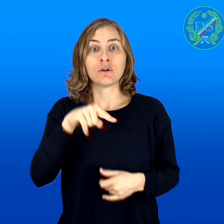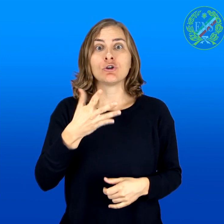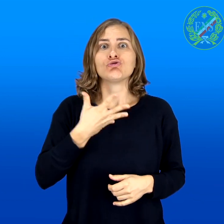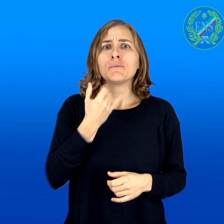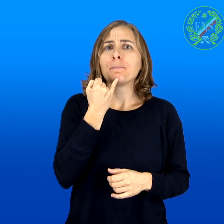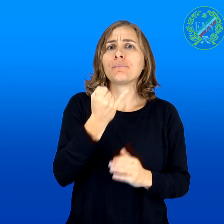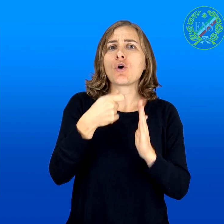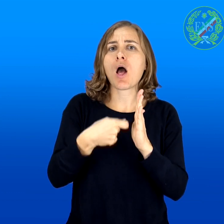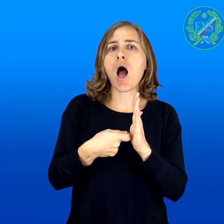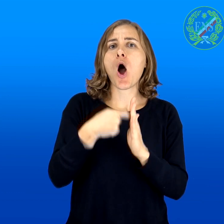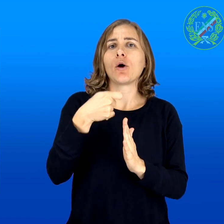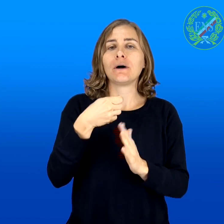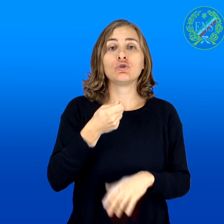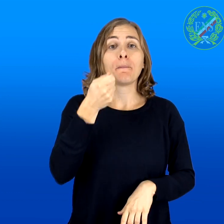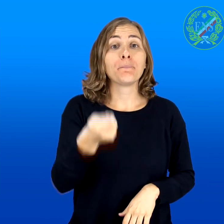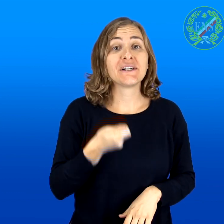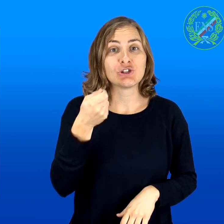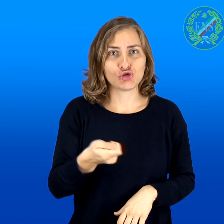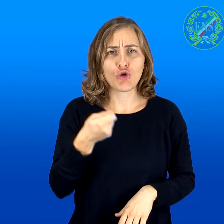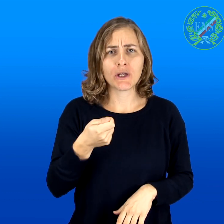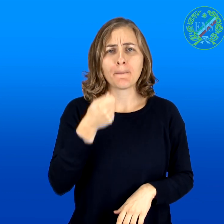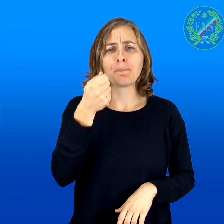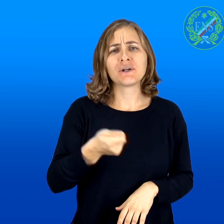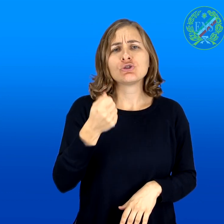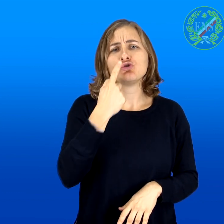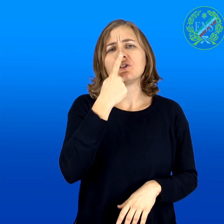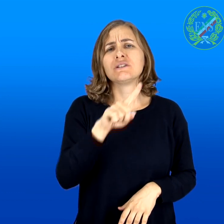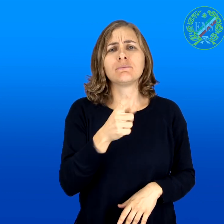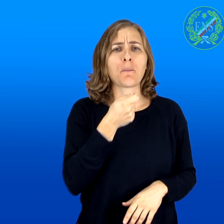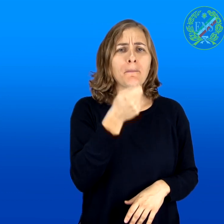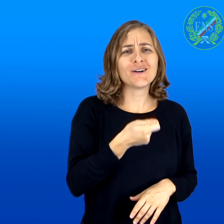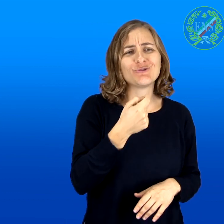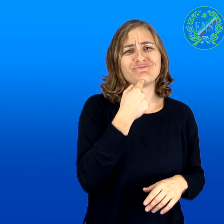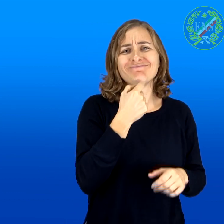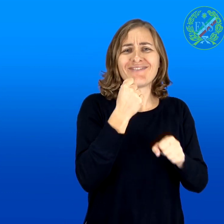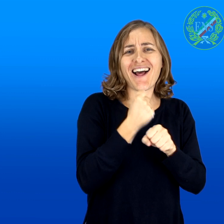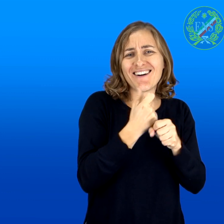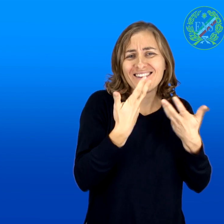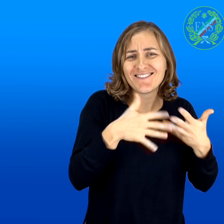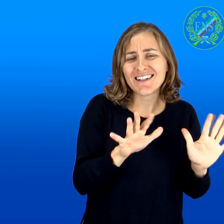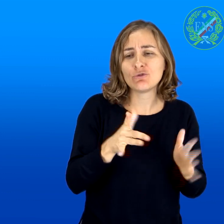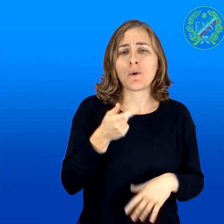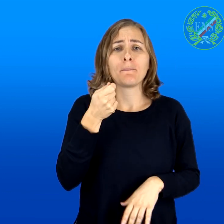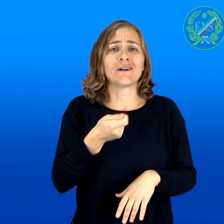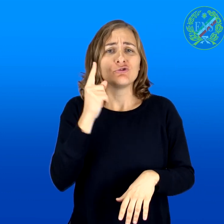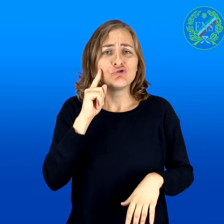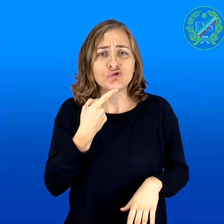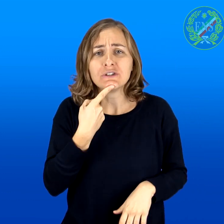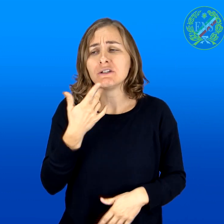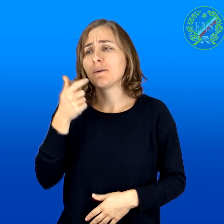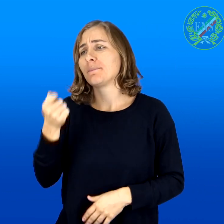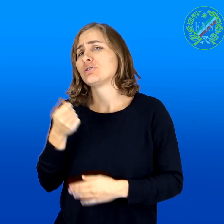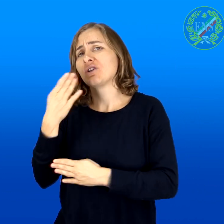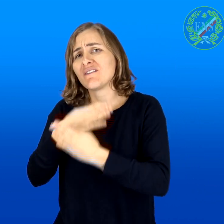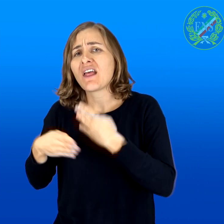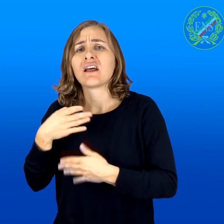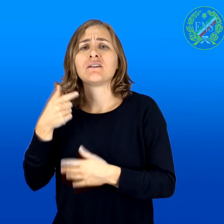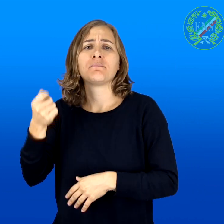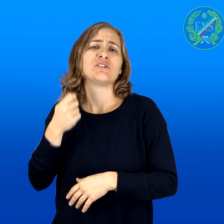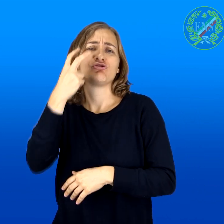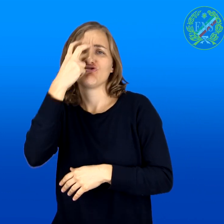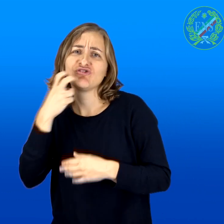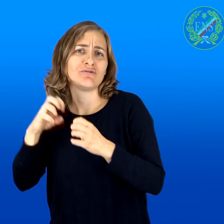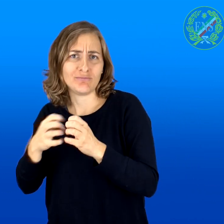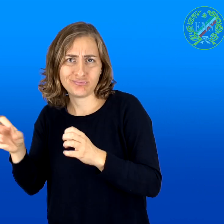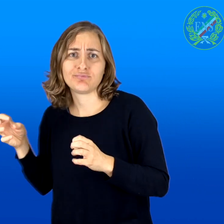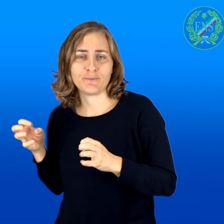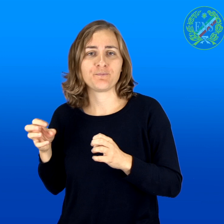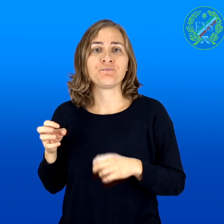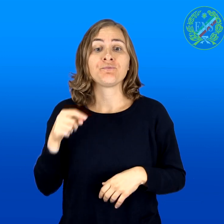ci sarà un piccolo aumento sulle pensioni, ad esempio pensioni per vecchiaia, sordità, invalidità, cecità, ecc.